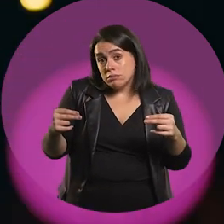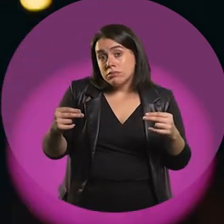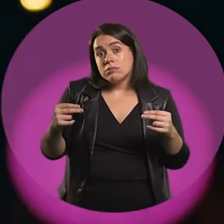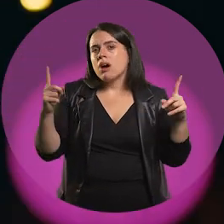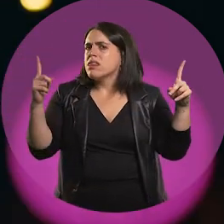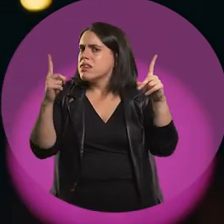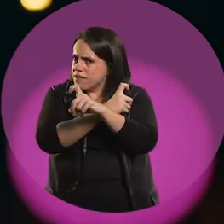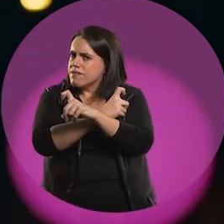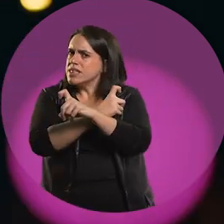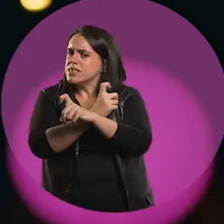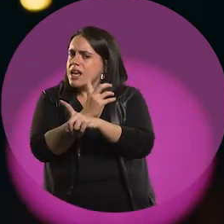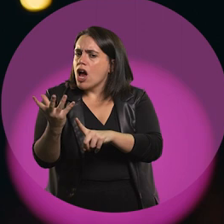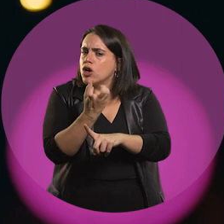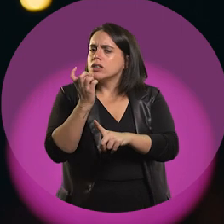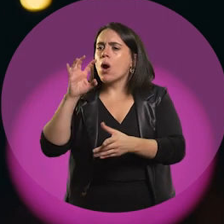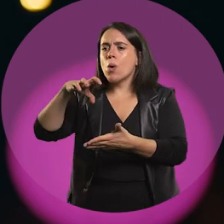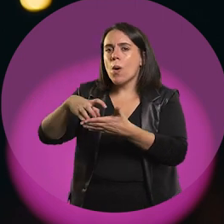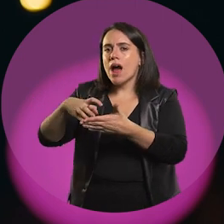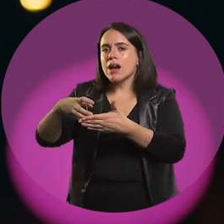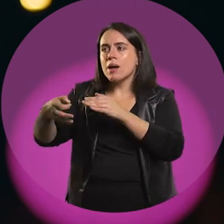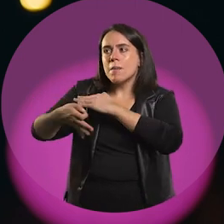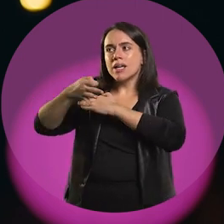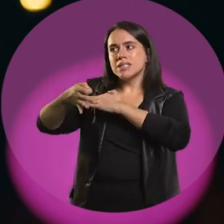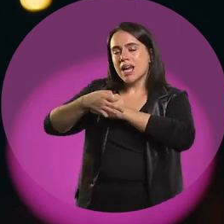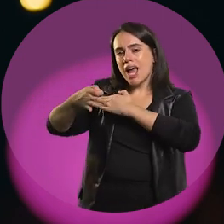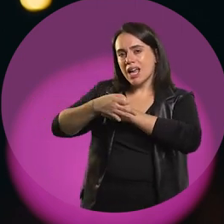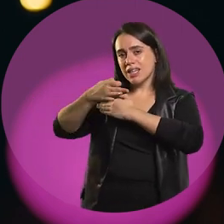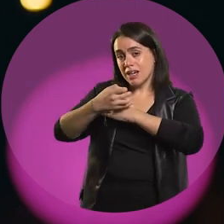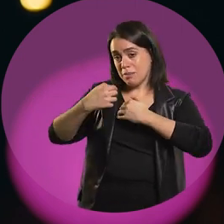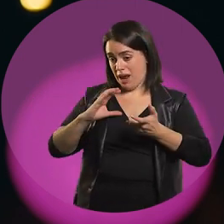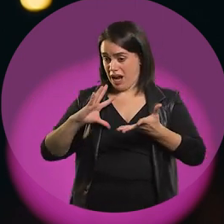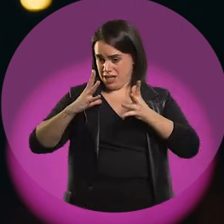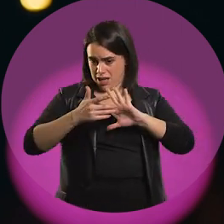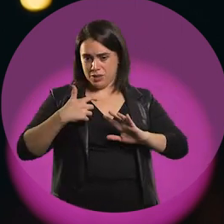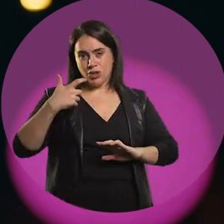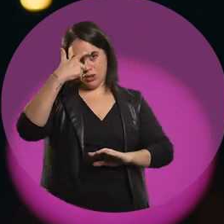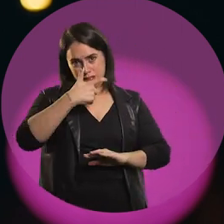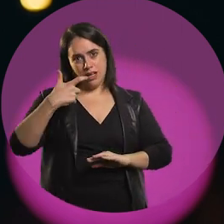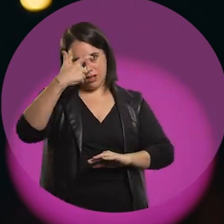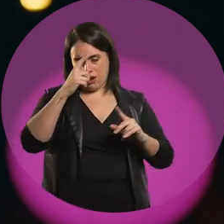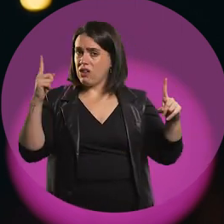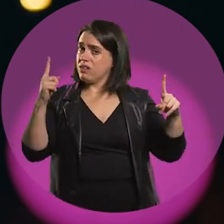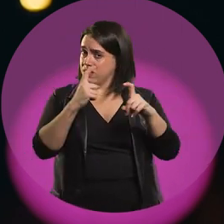porque me costó muchísimo encontrar un lugar en el que estudiar. Entonces,